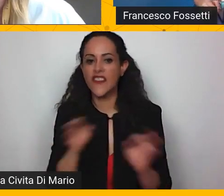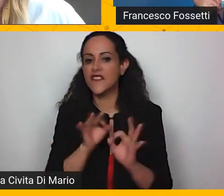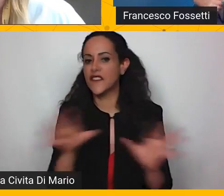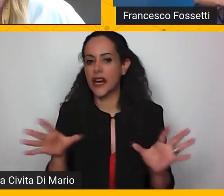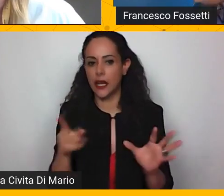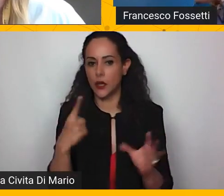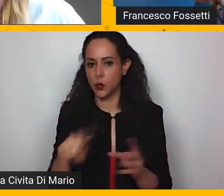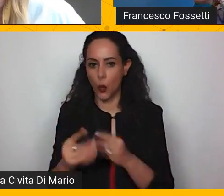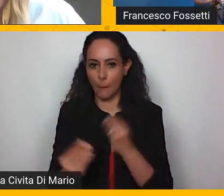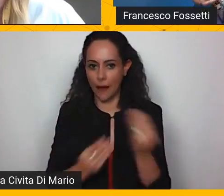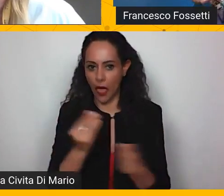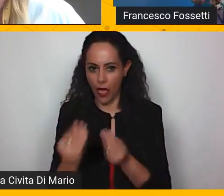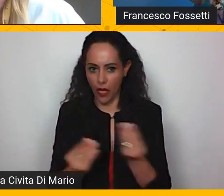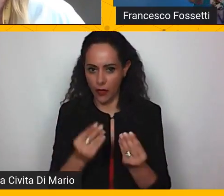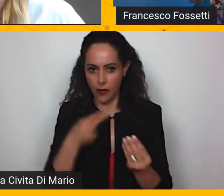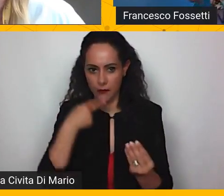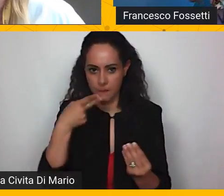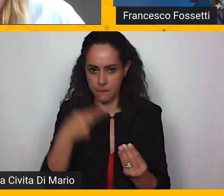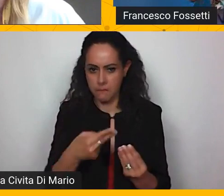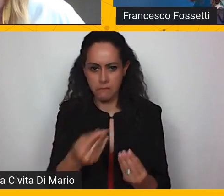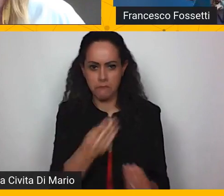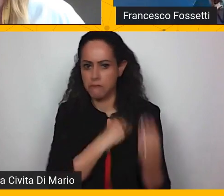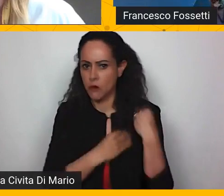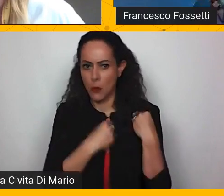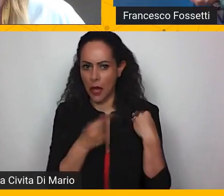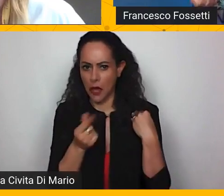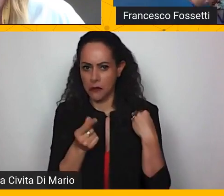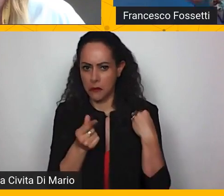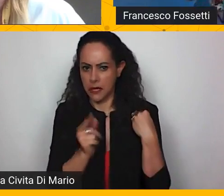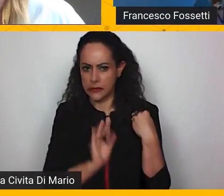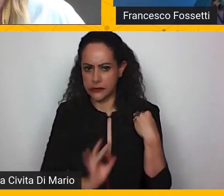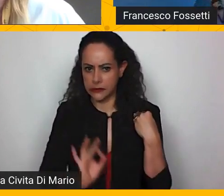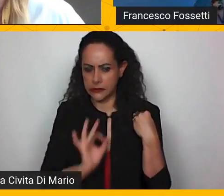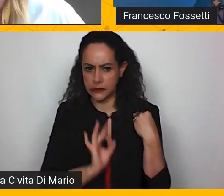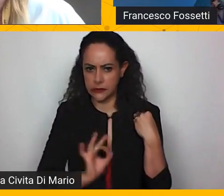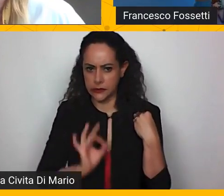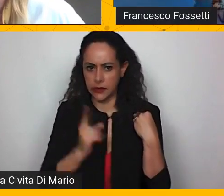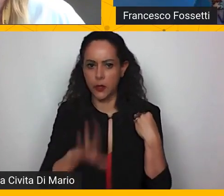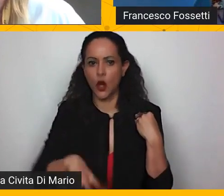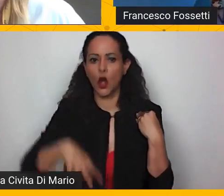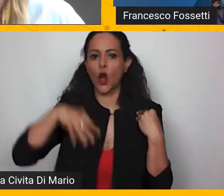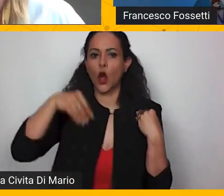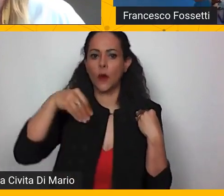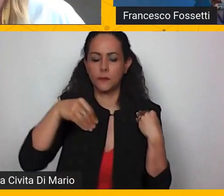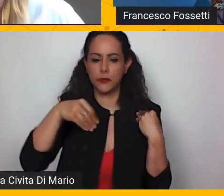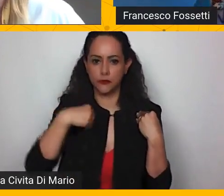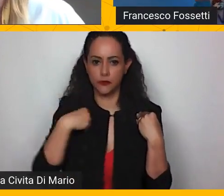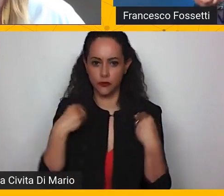to play di solito non chiedono assolutamente niente per